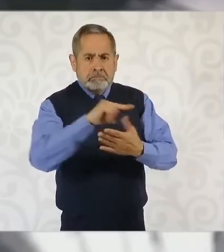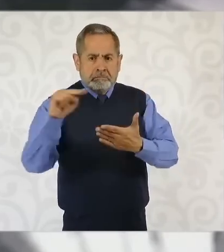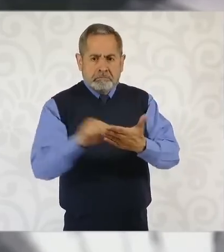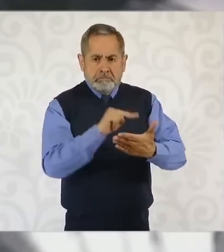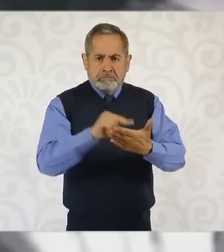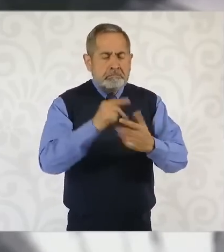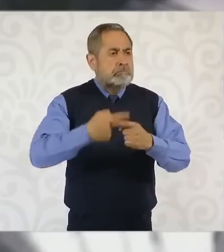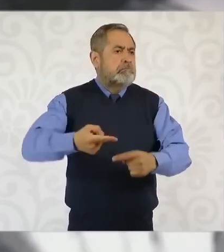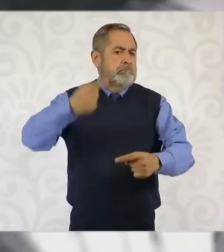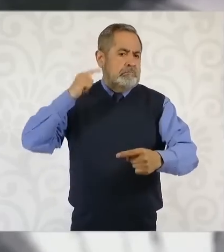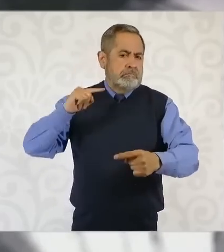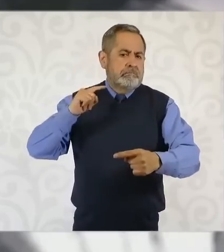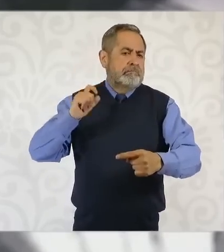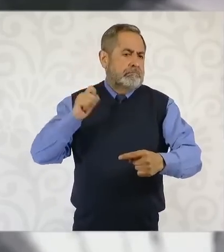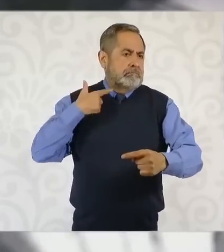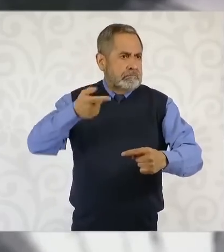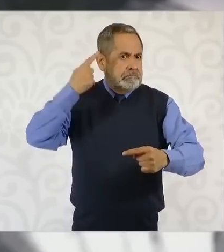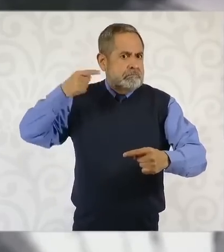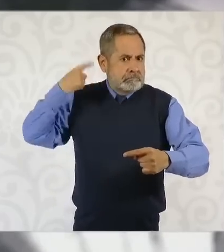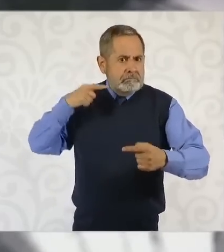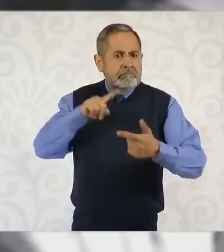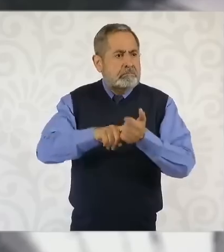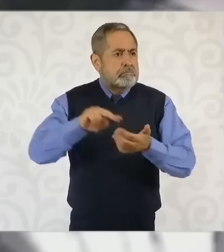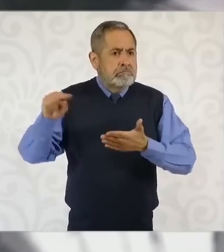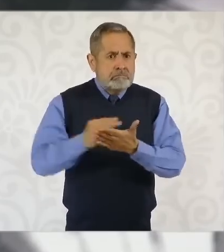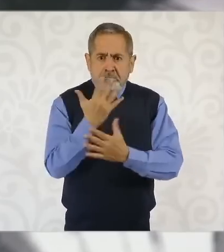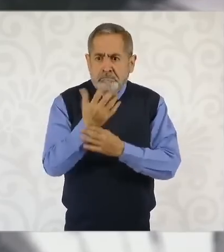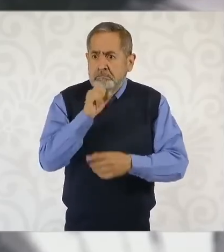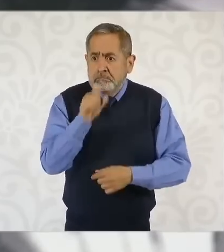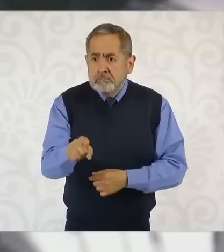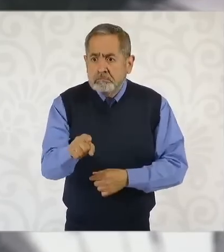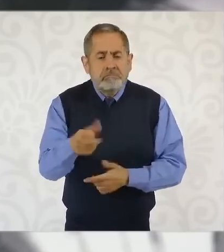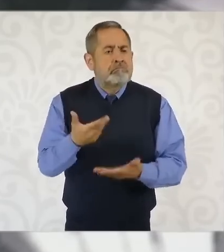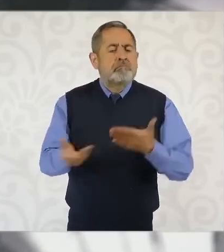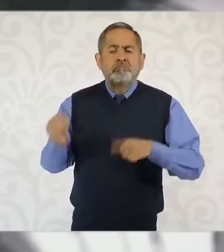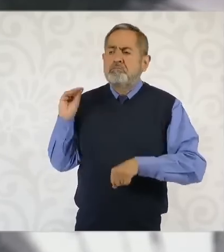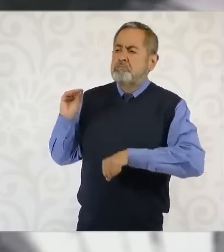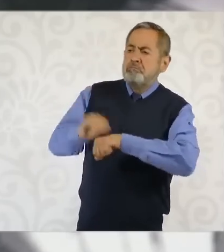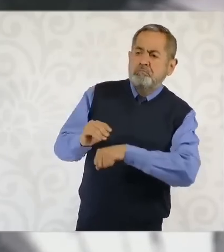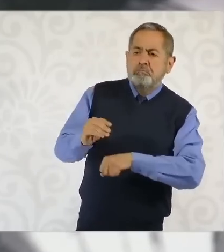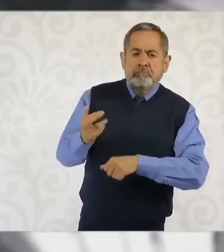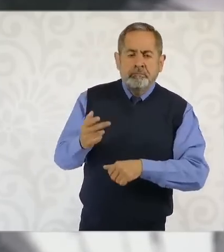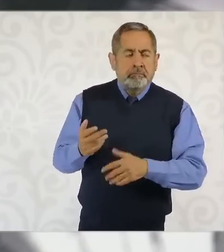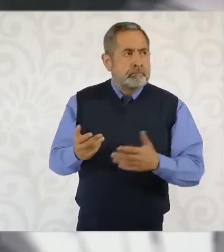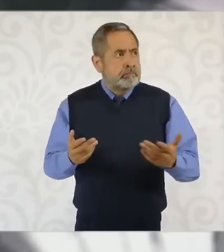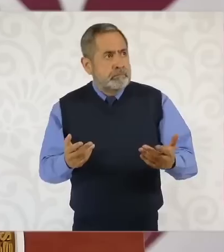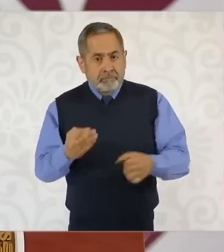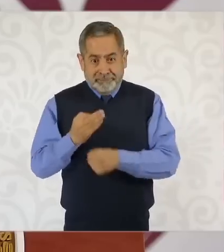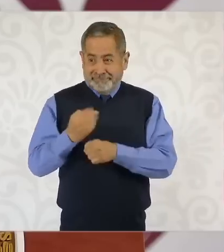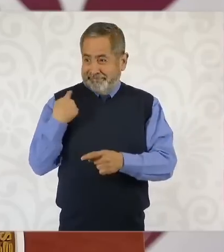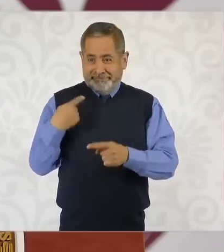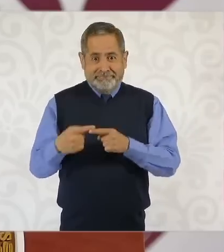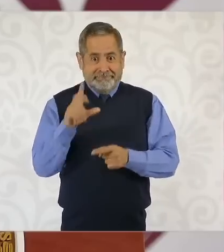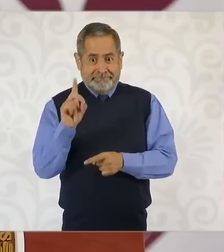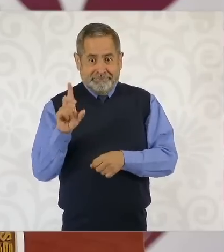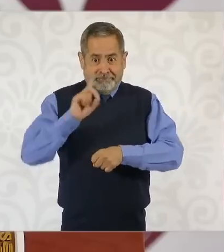mandato y de que en este periodo de tiempo en estos 30 días se desarrollaron acciones